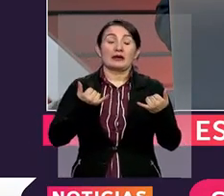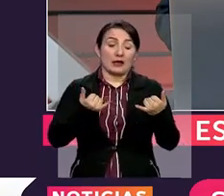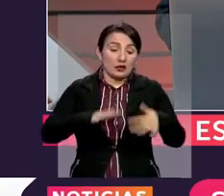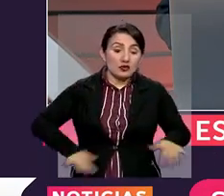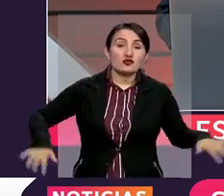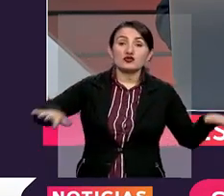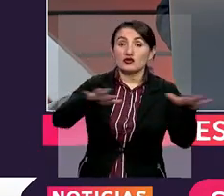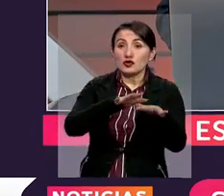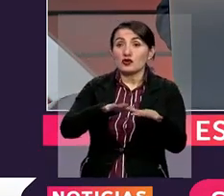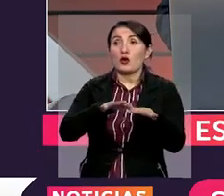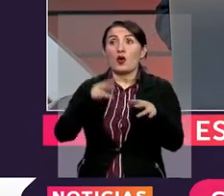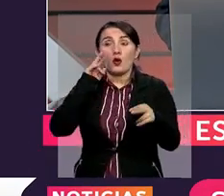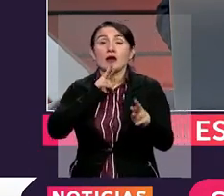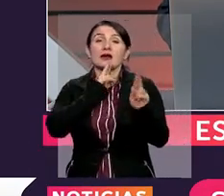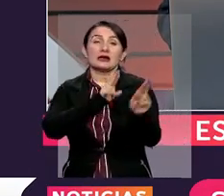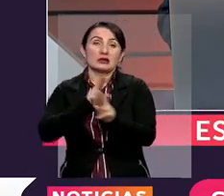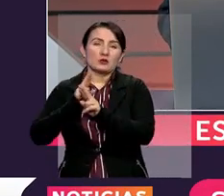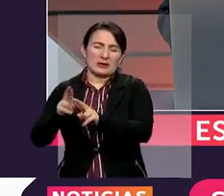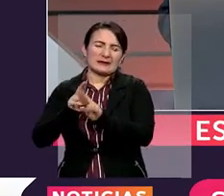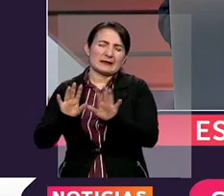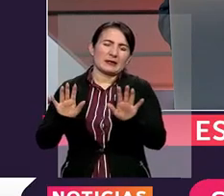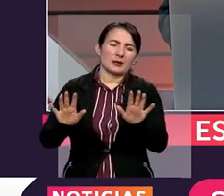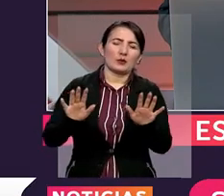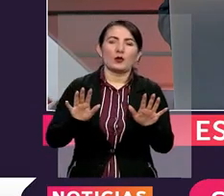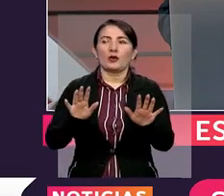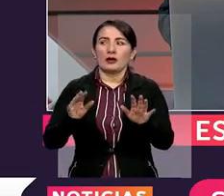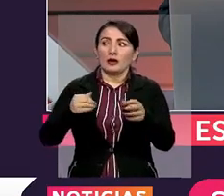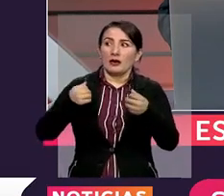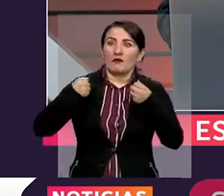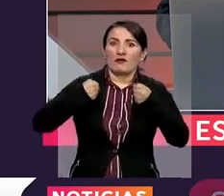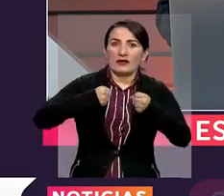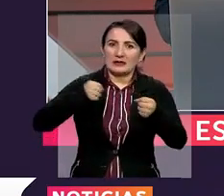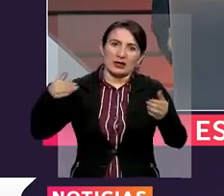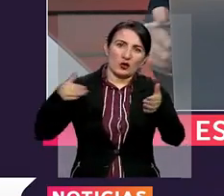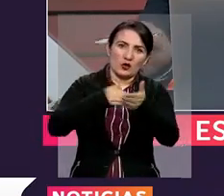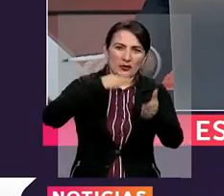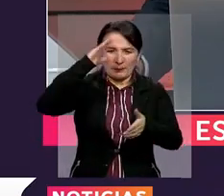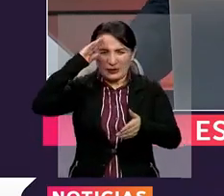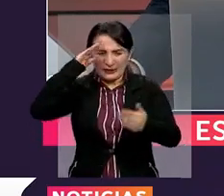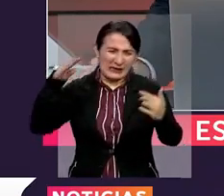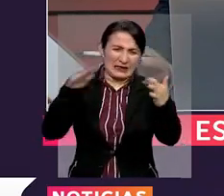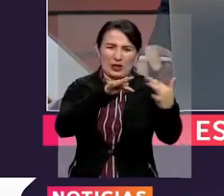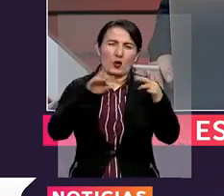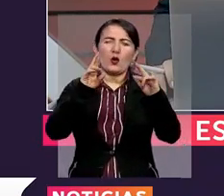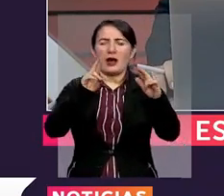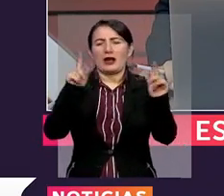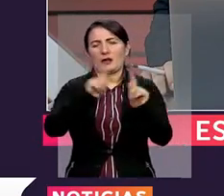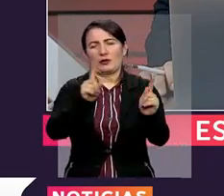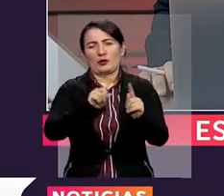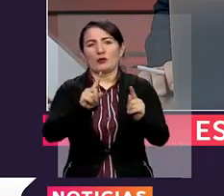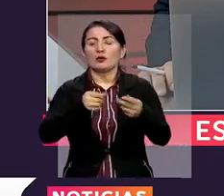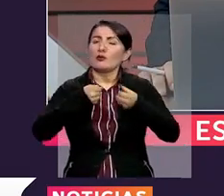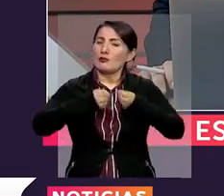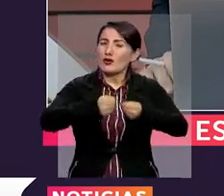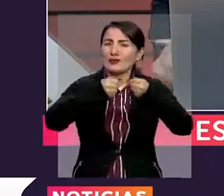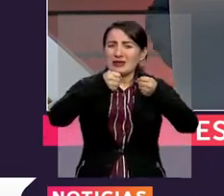MUY DIFíCIL DE IMPEDIR QUE ESO